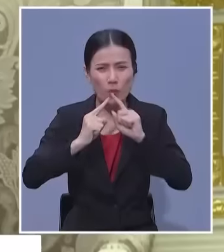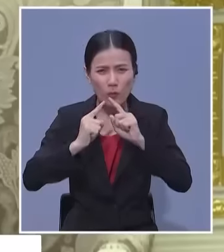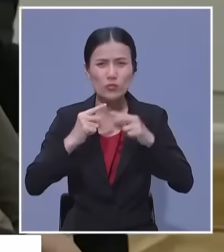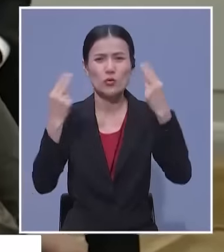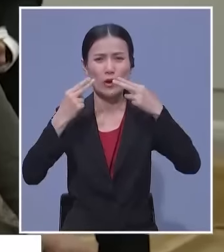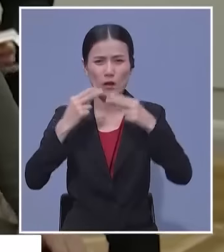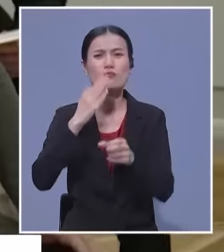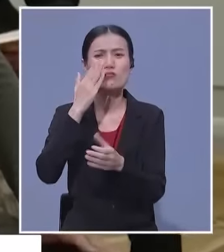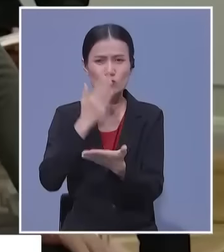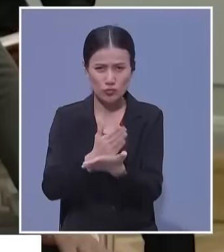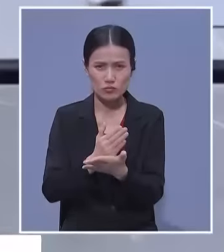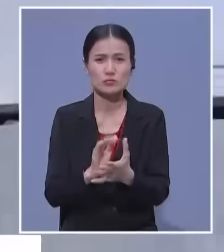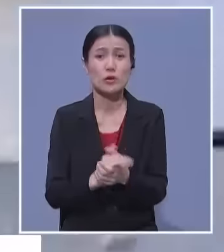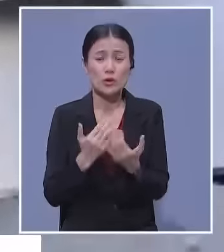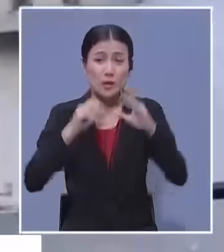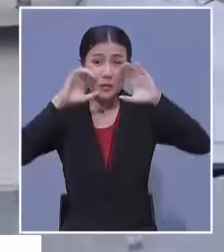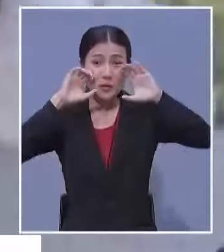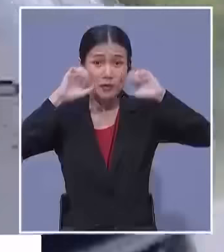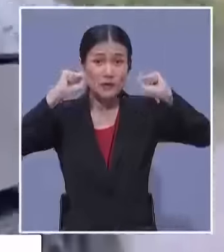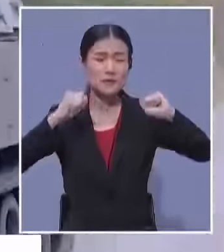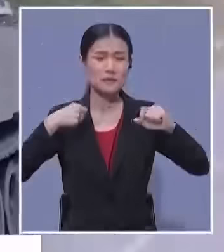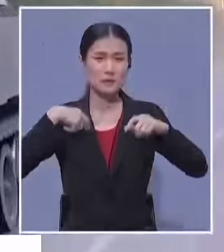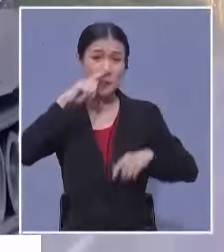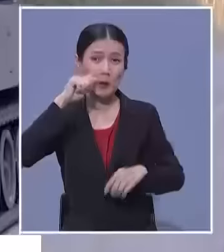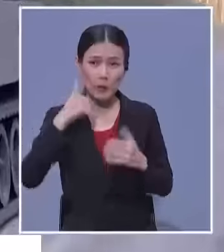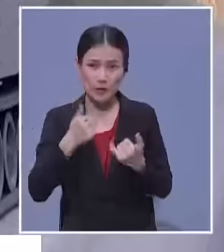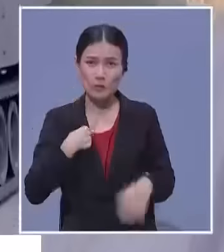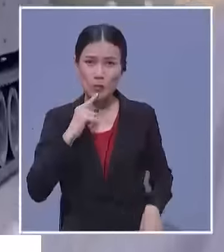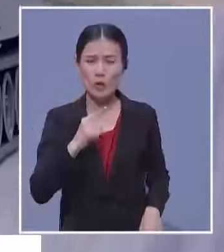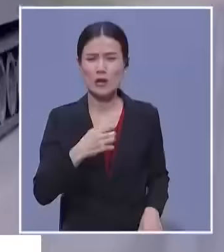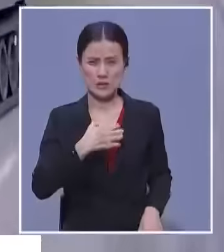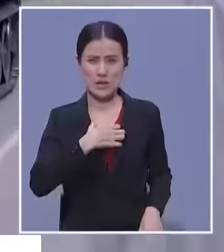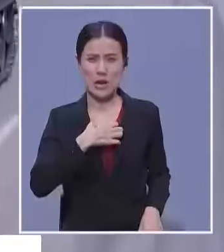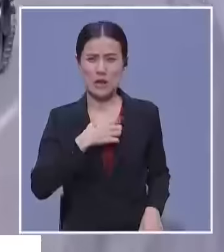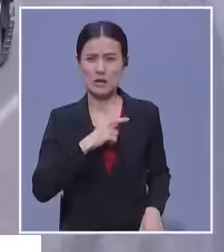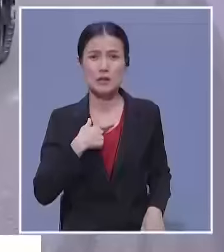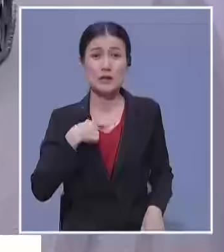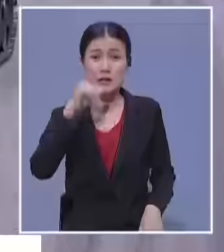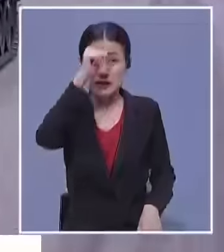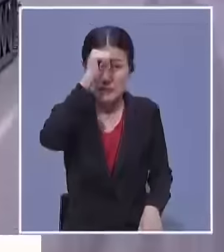ประธานาธิบดีเซเลนสกีก็หวังว่าอินเดียจะ เล่นบทบาทสำคัญโดยการใช้อิทธิพลแล้วก็